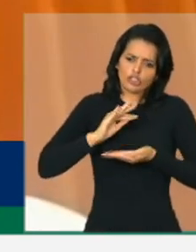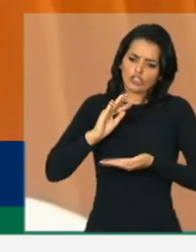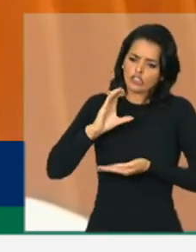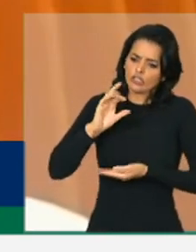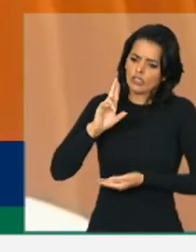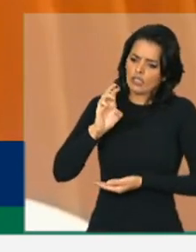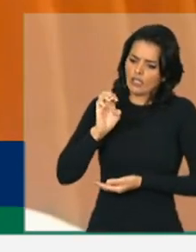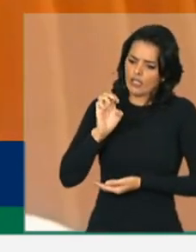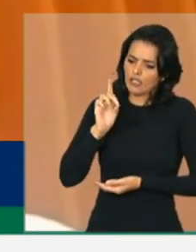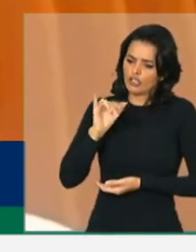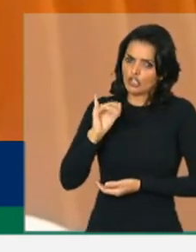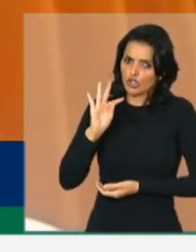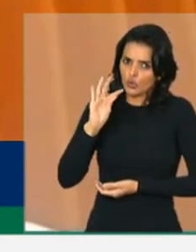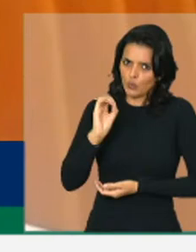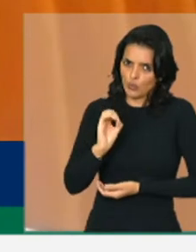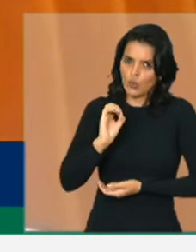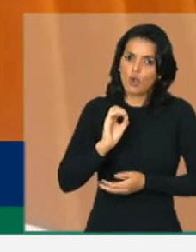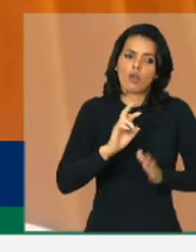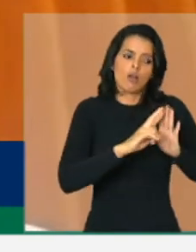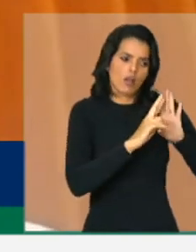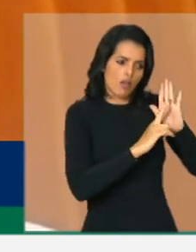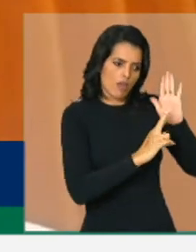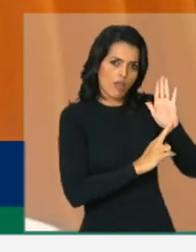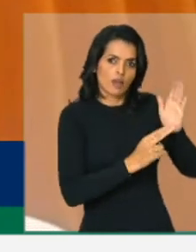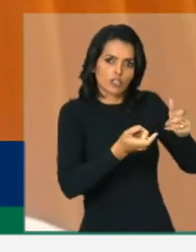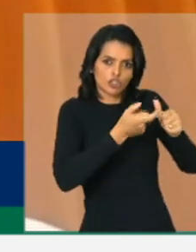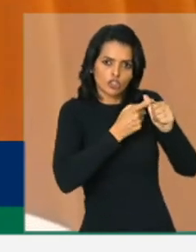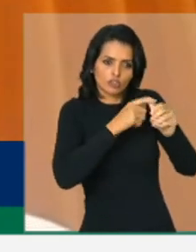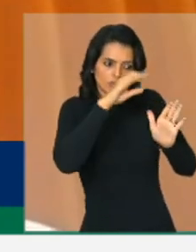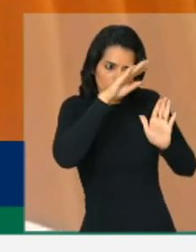QUE O PAÍS TENHA SIM POLÍTICA DE DESENVOLVIMENTO INDUSTRIAL EM OUTRAS ÁREAS OU... COM MECANISMOS CORRETOS